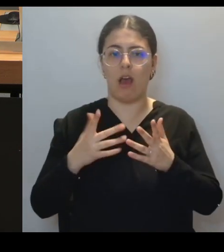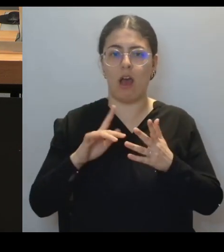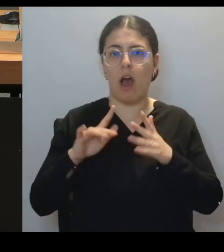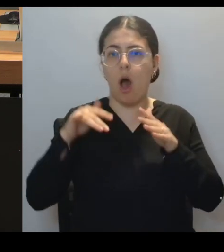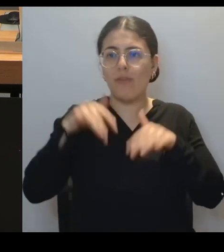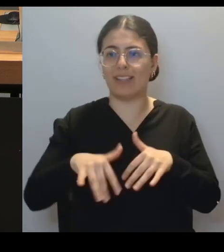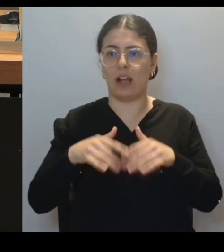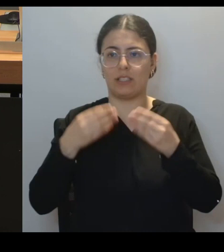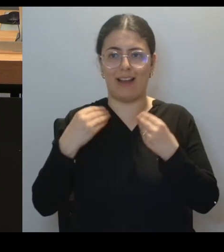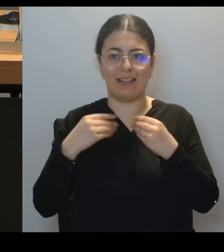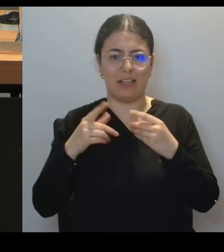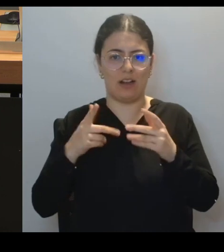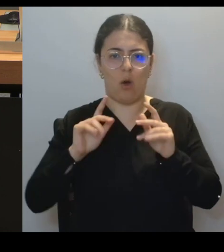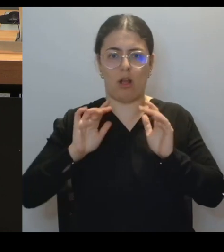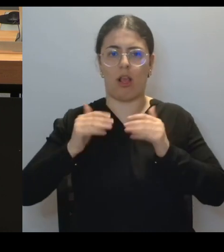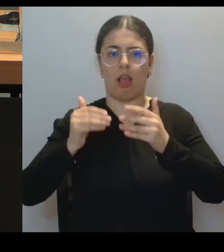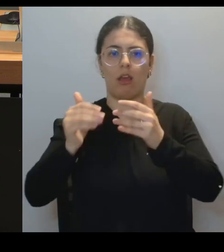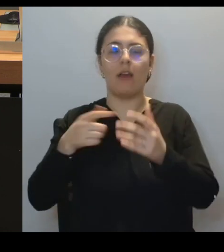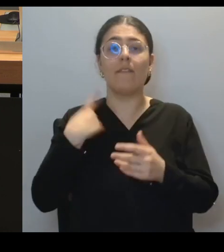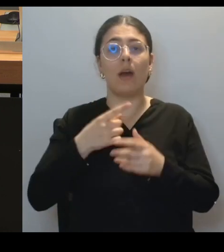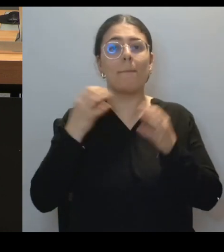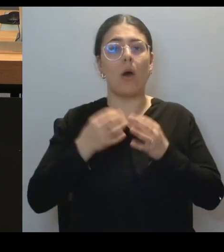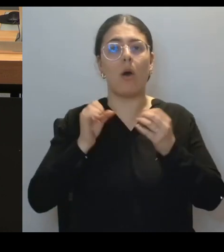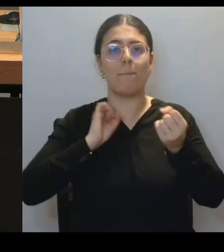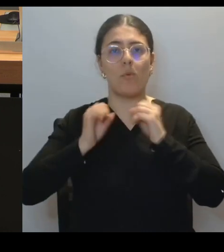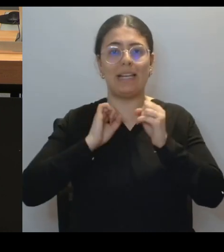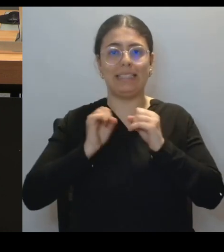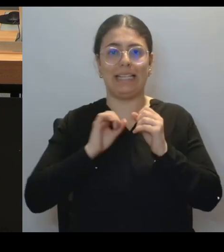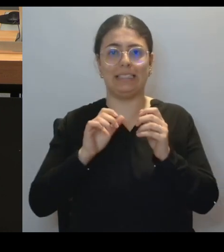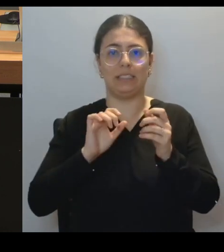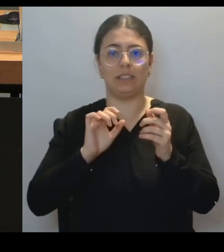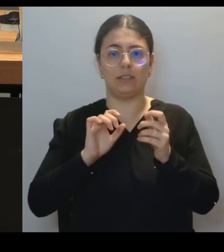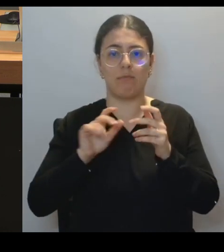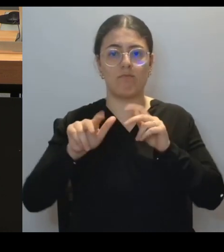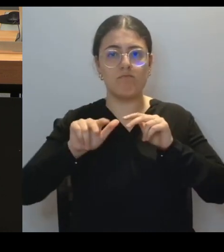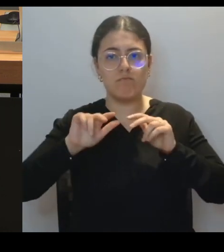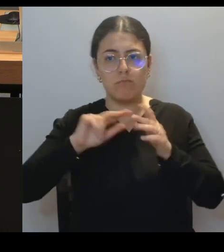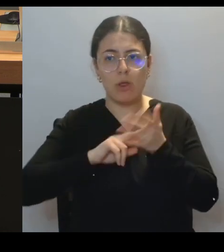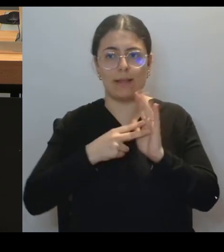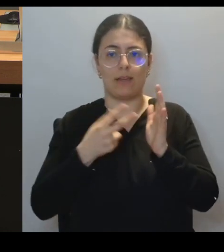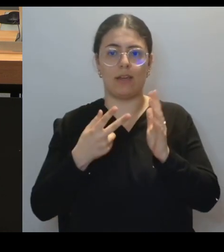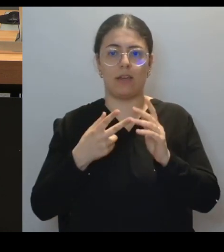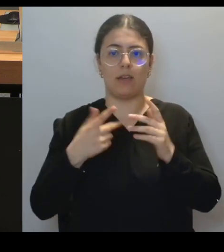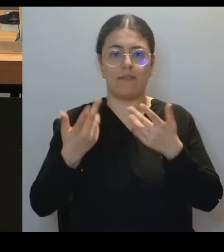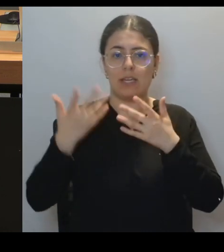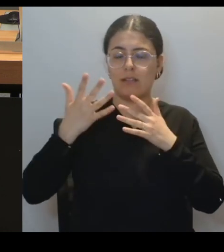Und dazu gehören eben auch die vielen 10.000 Berlinerinnen und Berliner, die täglich mit dem Fahrrad unterwegs sind oder unterwegs sein wollen.